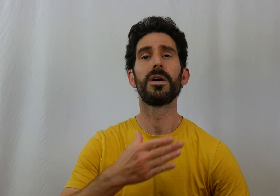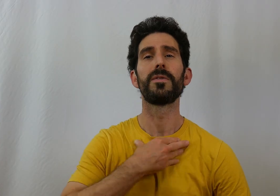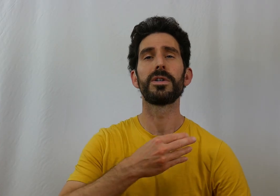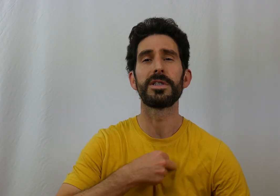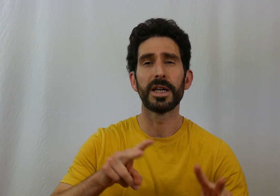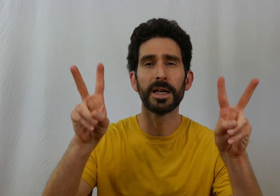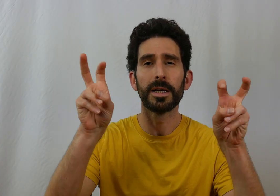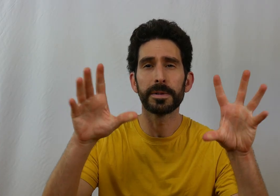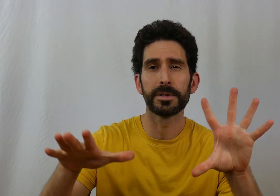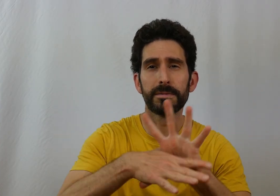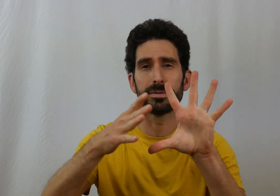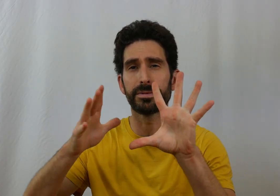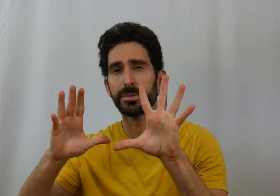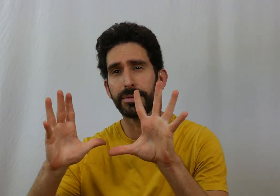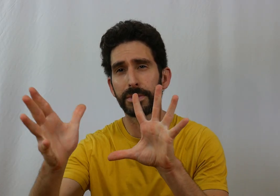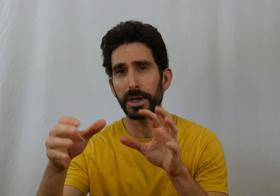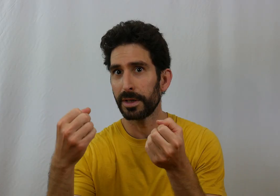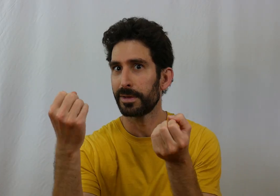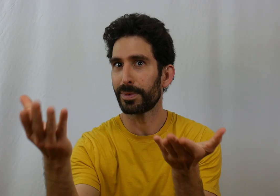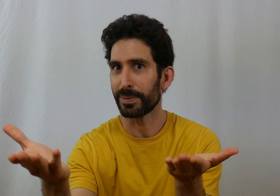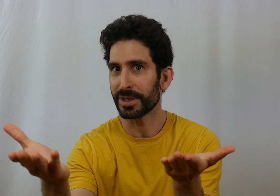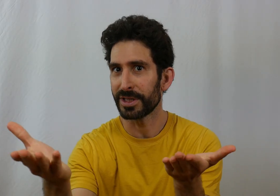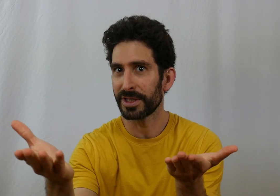Voici ma proposition d'expression imagée en LSF.